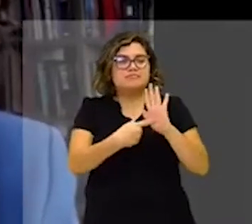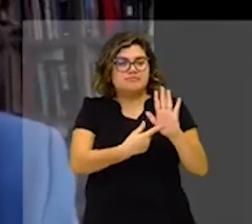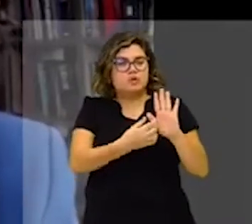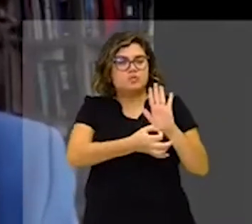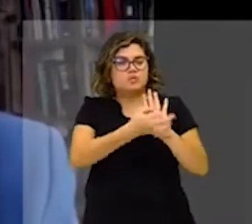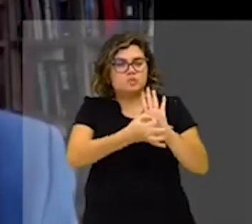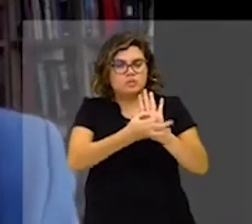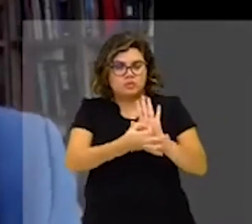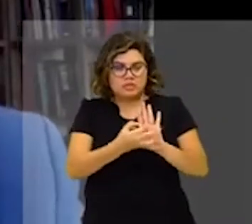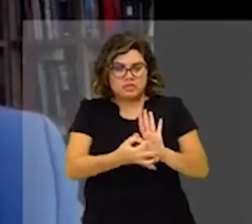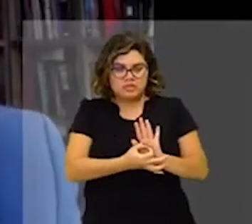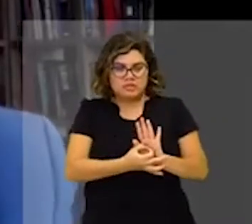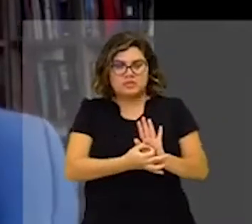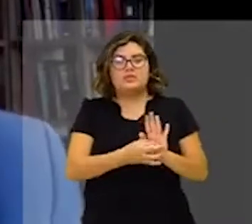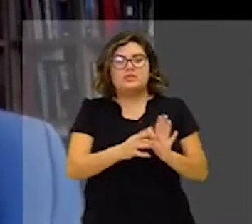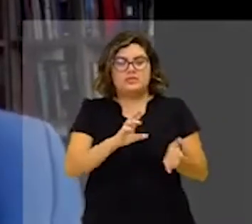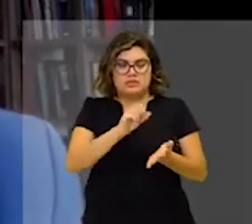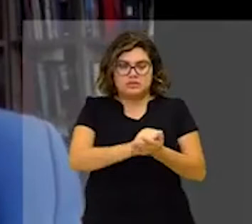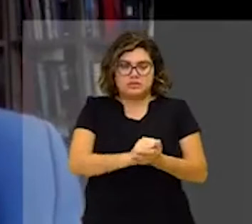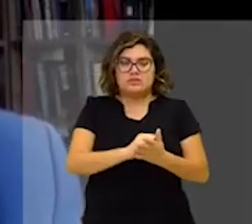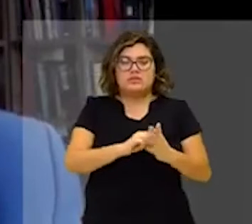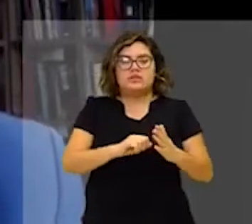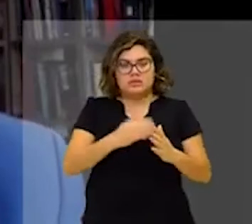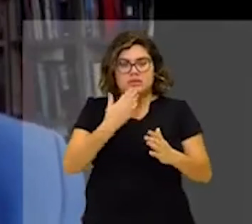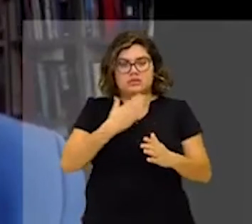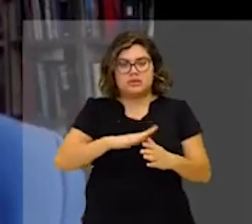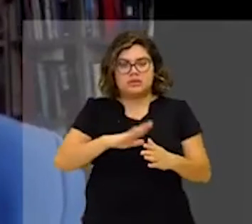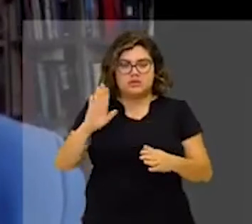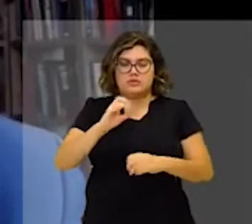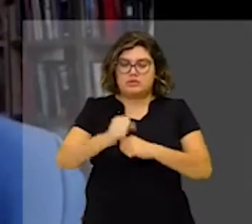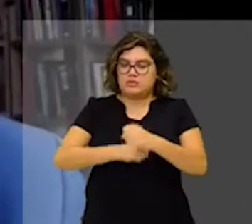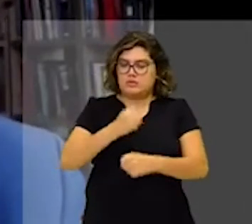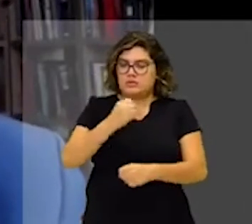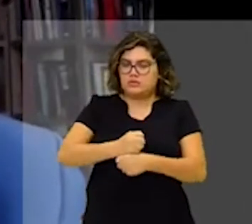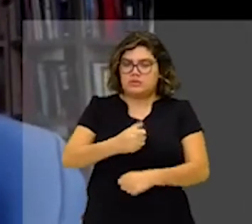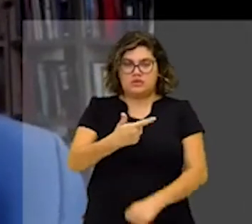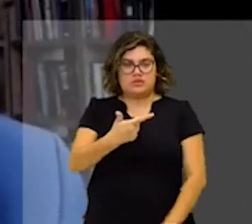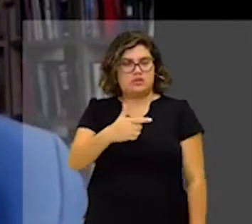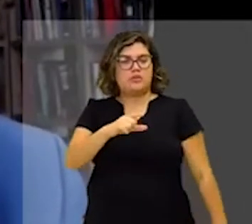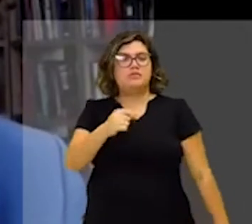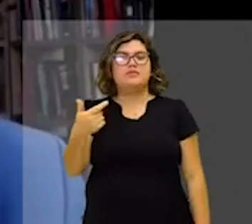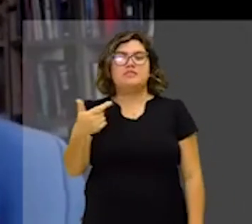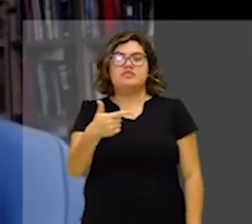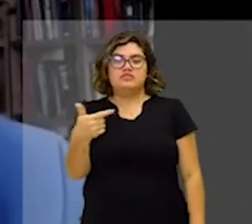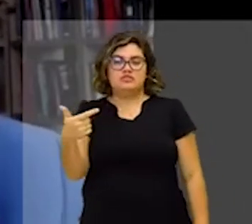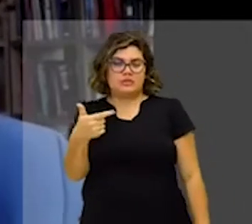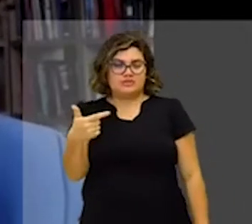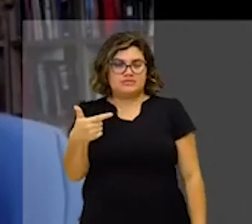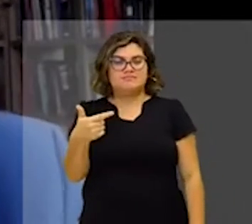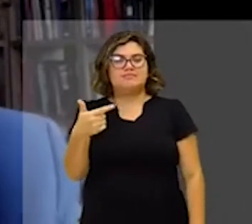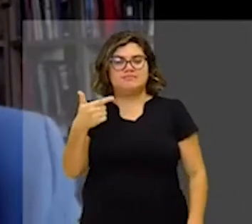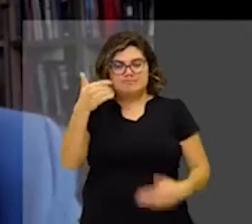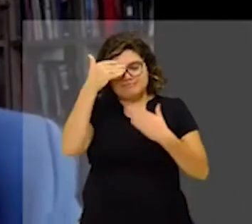das candidaturas nas eleições de 2022 notícia obrigada por rico o evento para todos os tipos